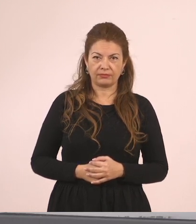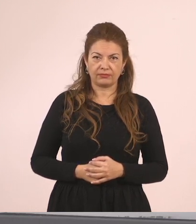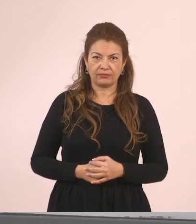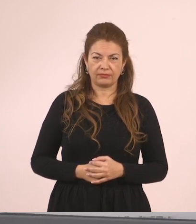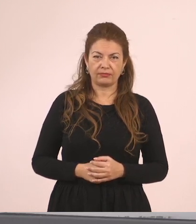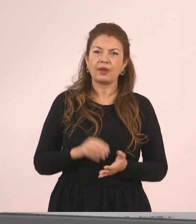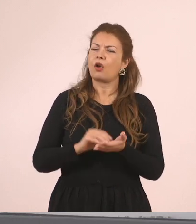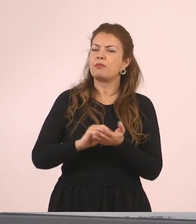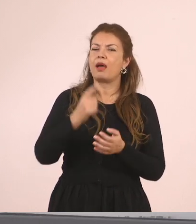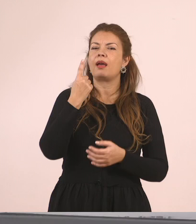Άλλο ένα.